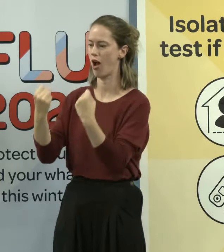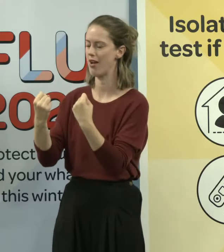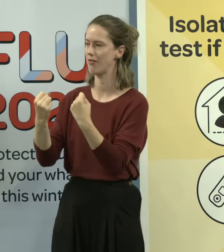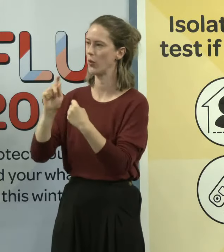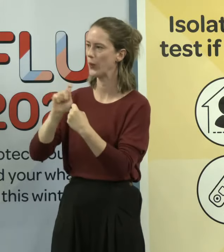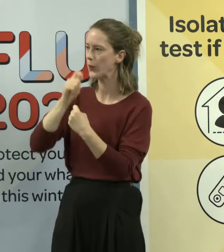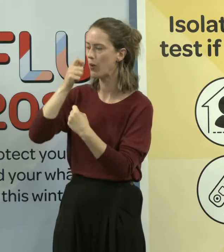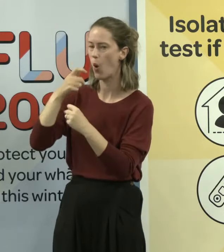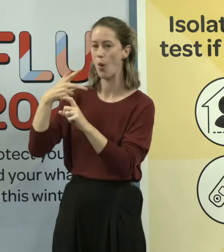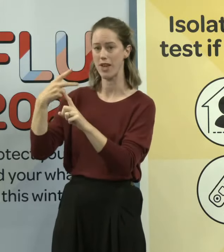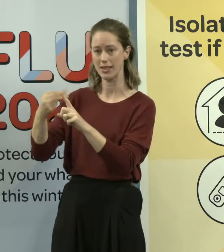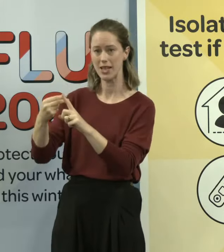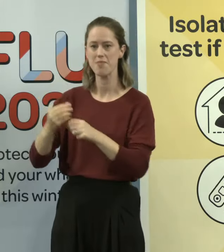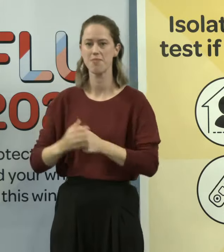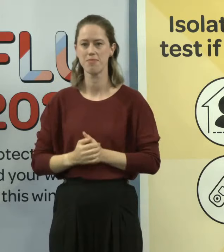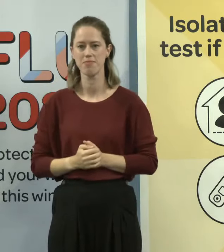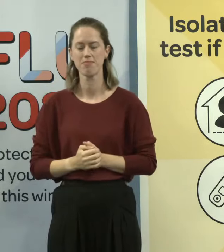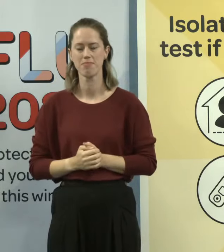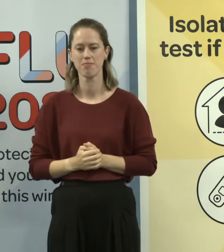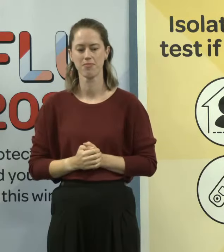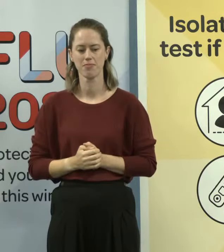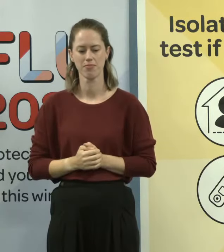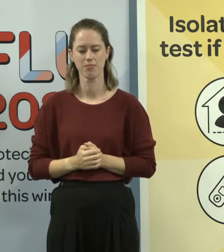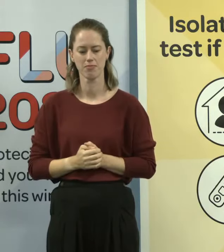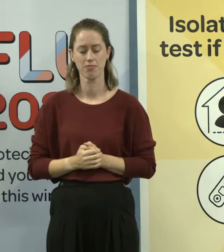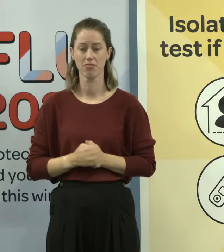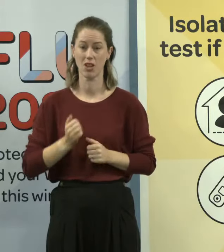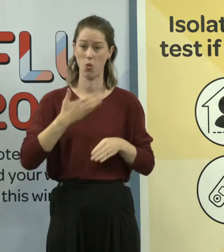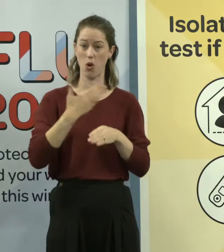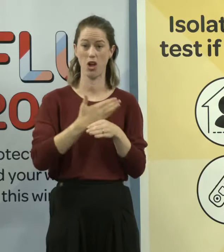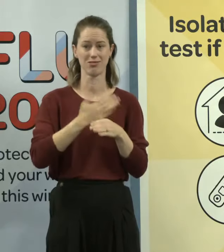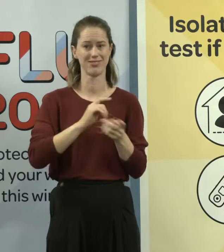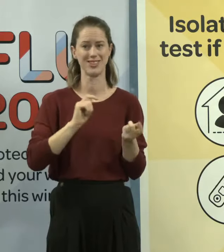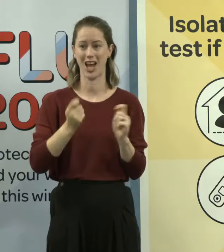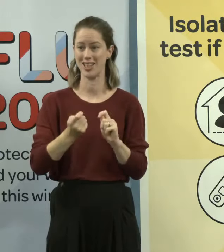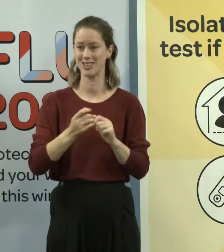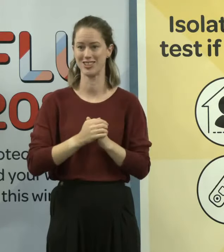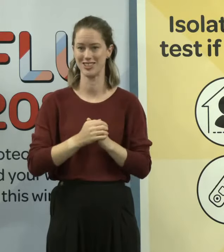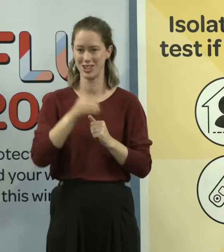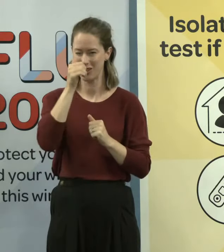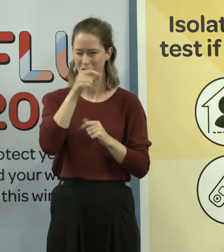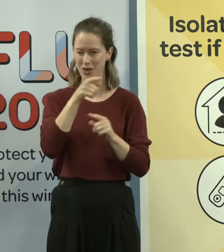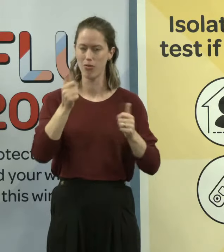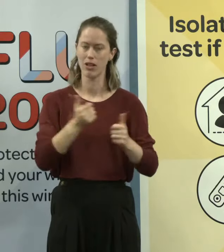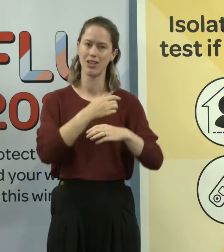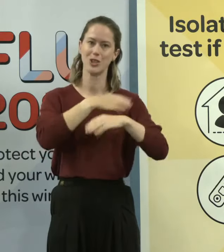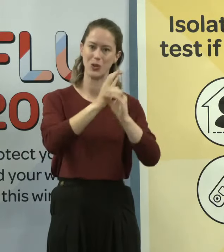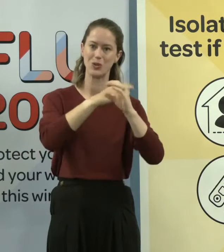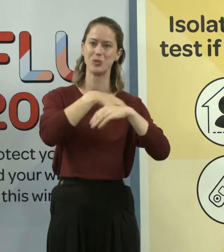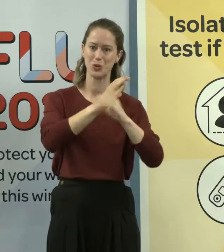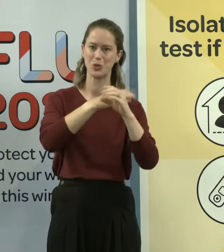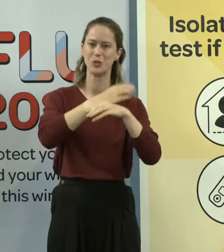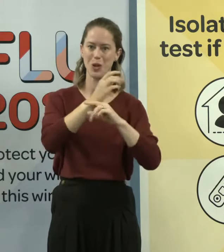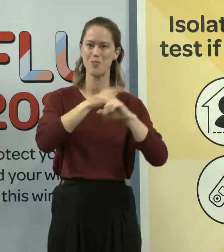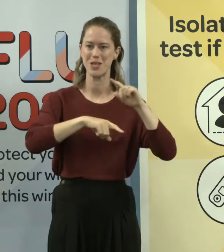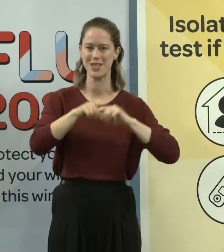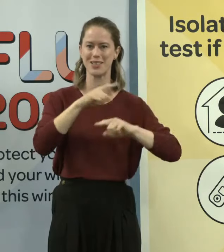nga waahi waka ka nui ake i te waahi hei tuunga i to waka, ka